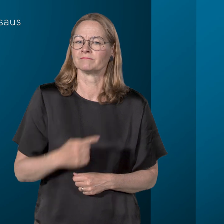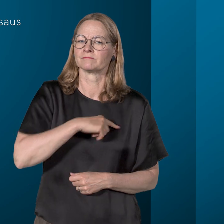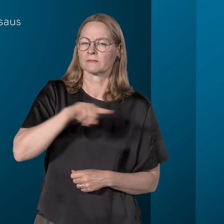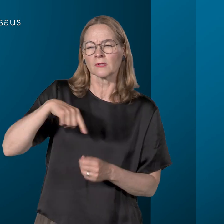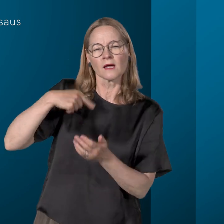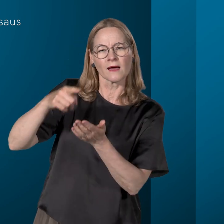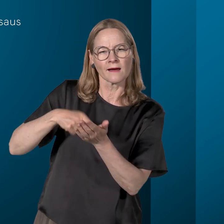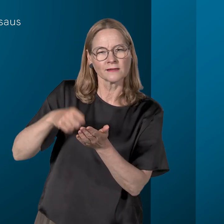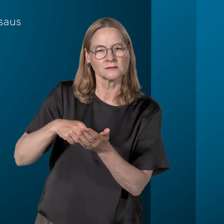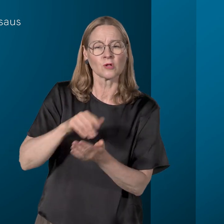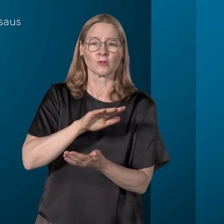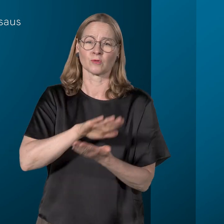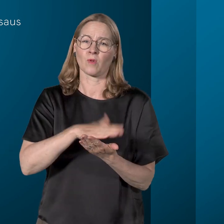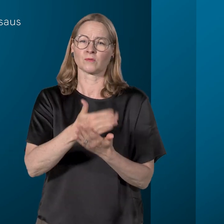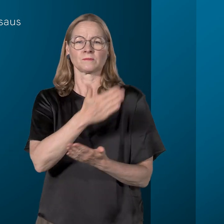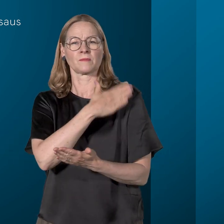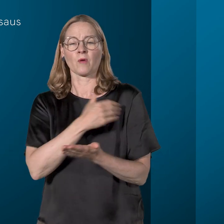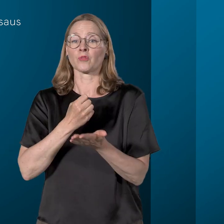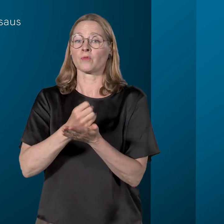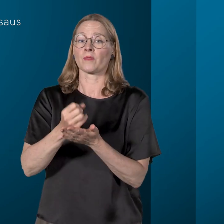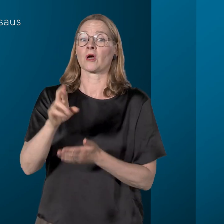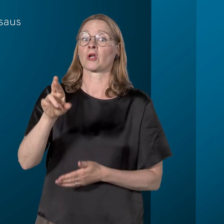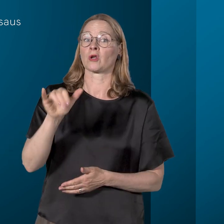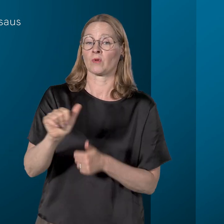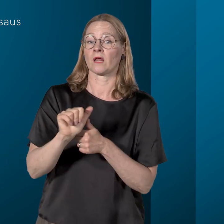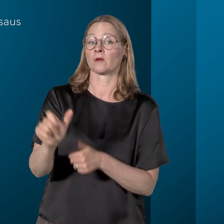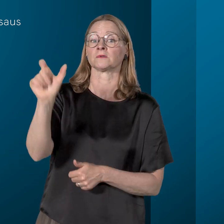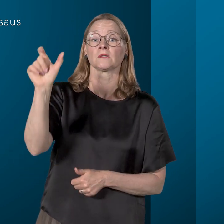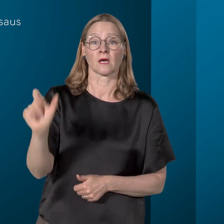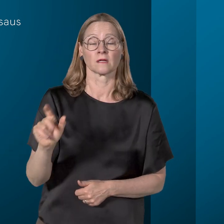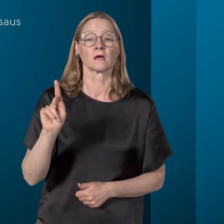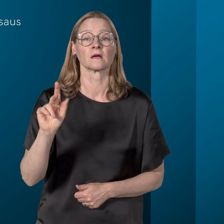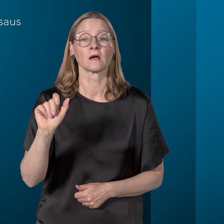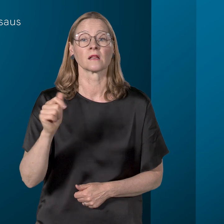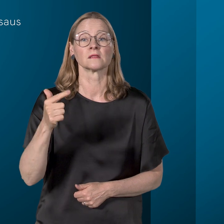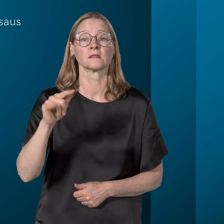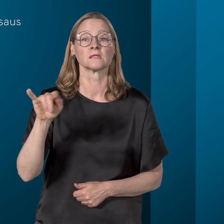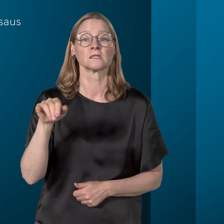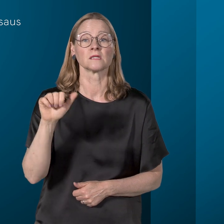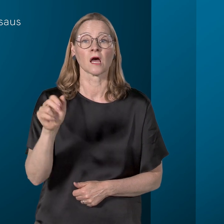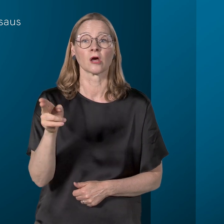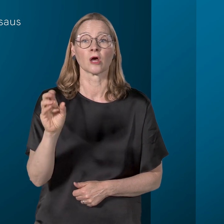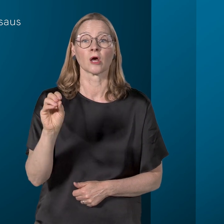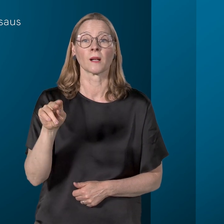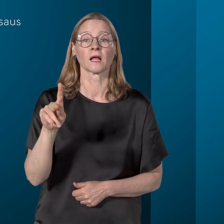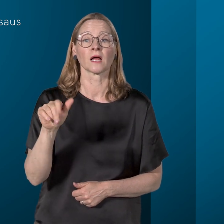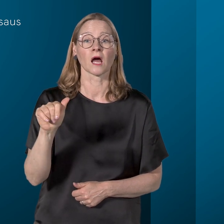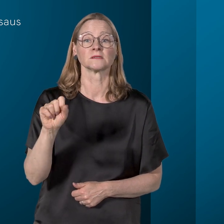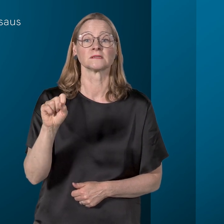Haastattelimme Tulkkauspalvelun Tuottajat Ry:n edustaja Katja Honkaselkää -